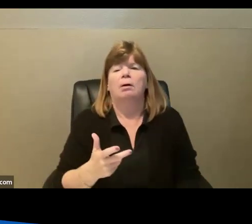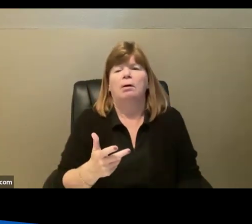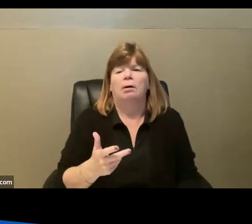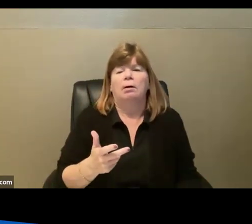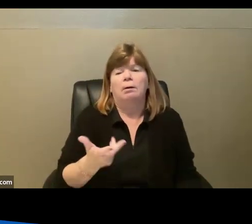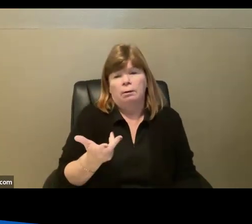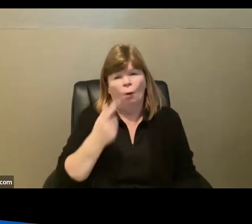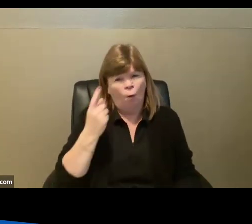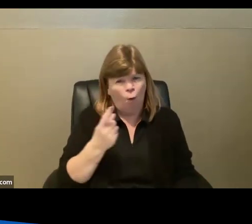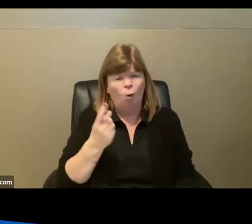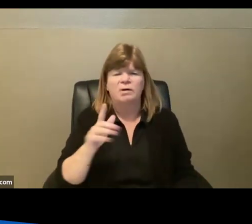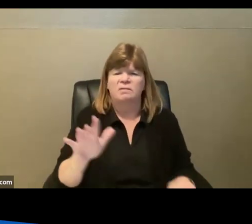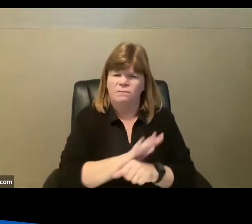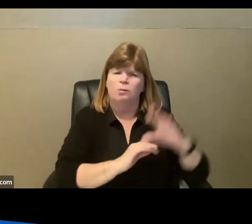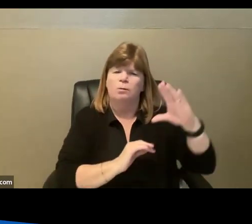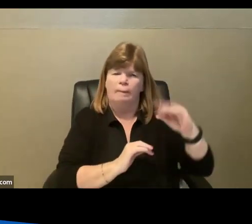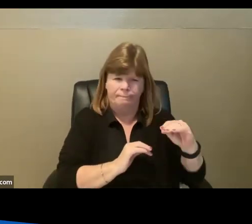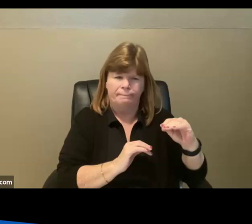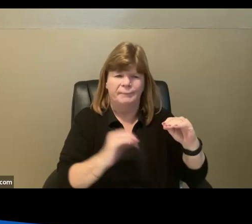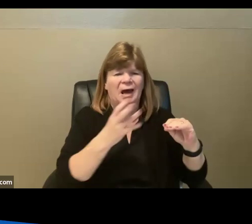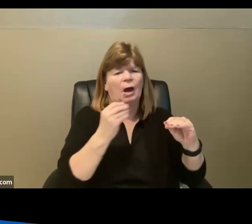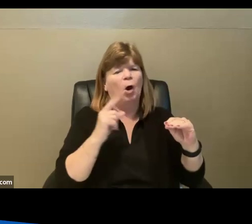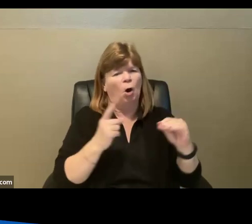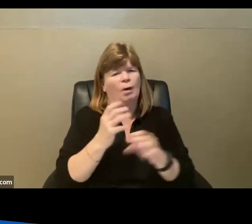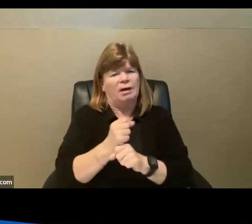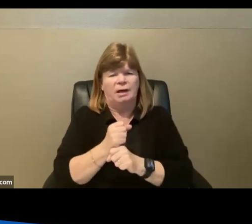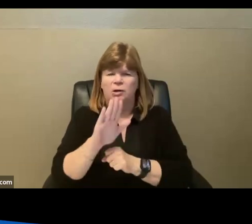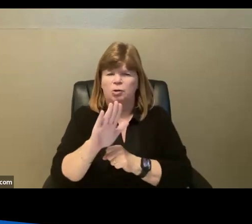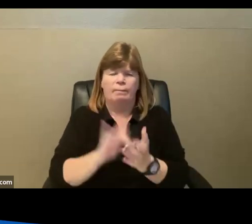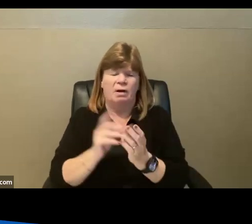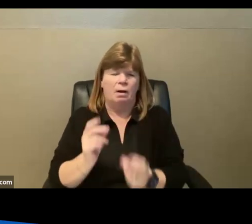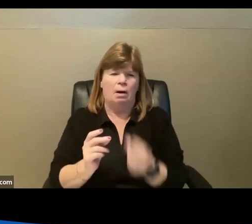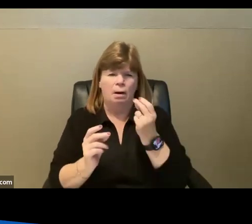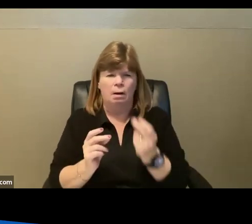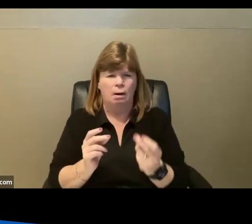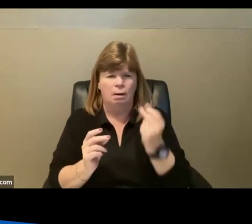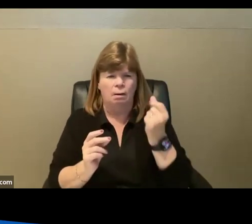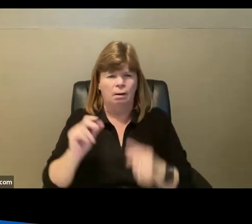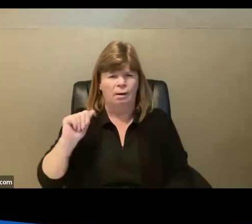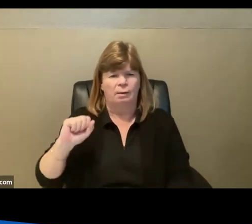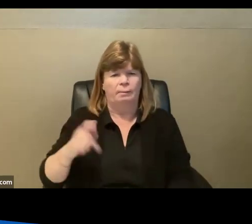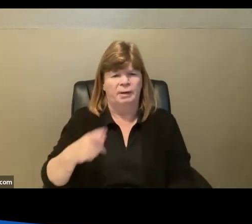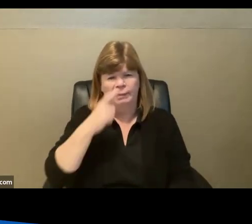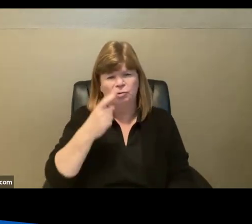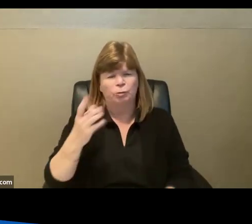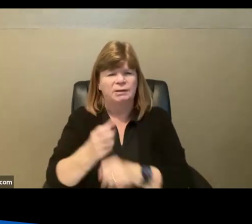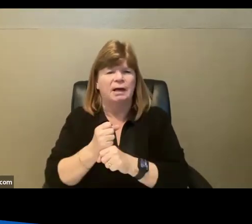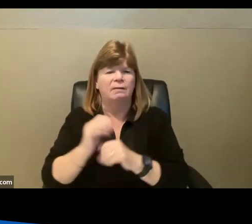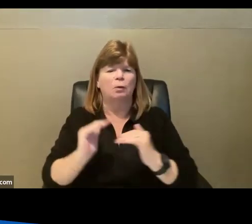Siempre toma el tratamiento completo y siempre consigue tus antibióticos tan pronto como sea posible porque puedes tomar antibióticos de nivel inferior para